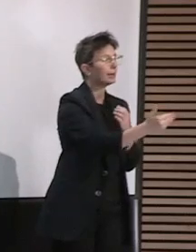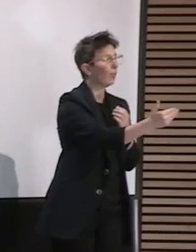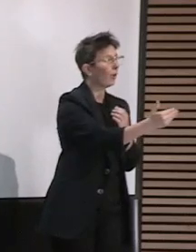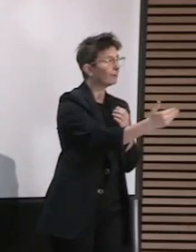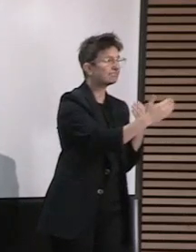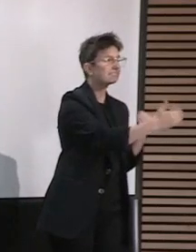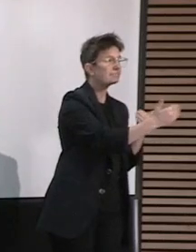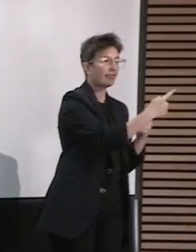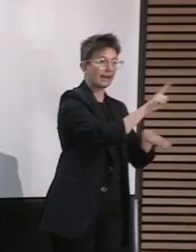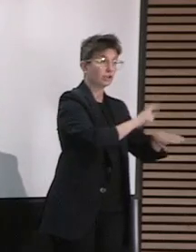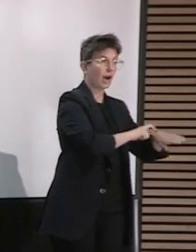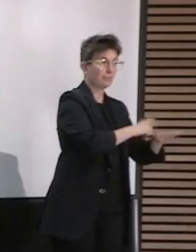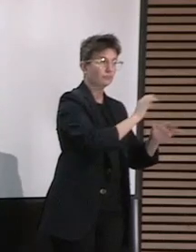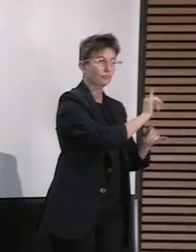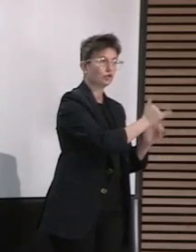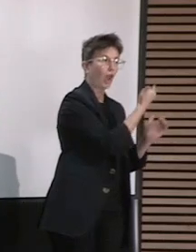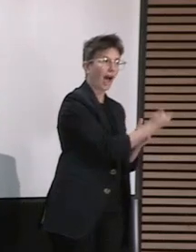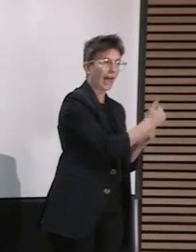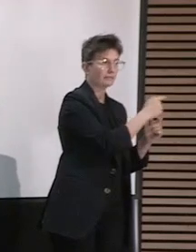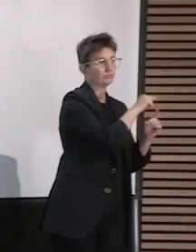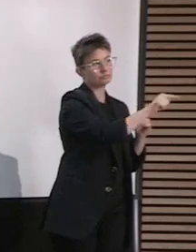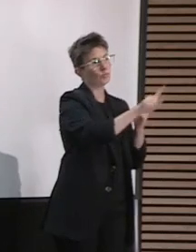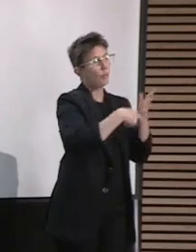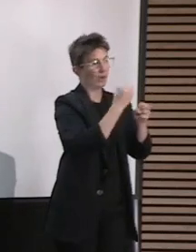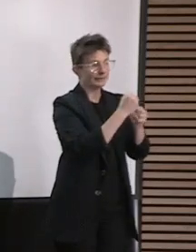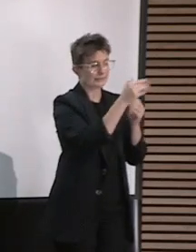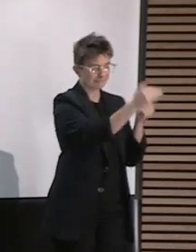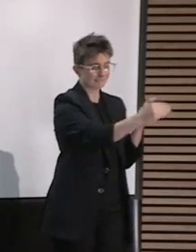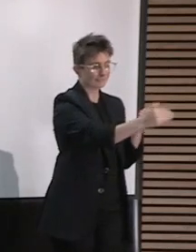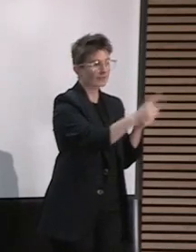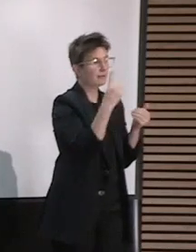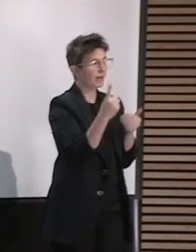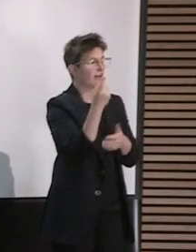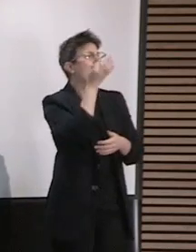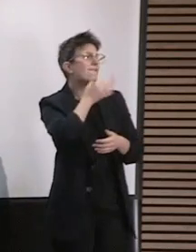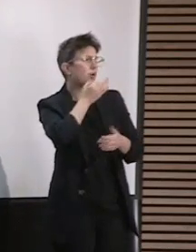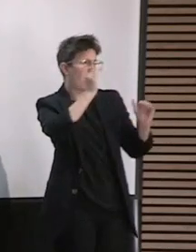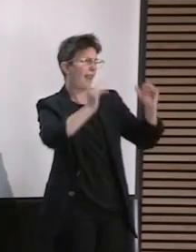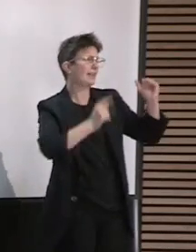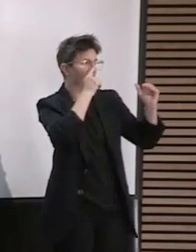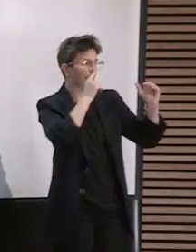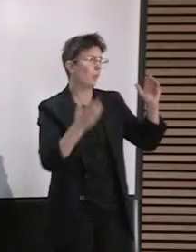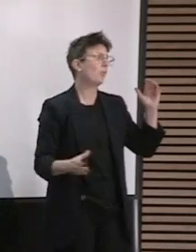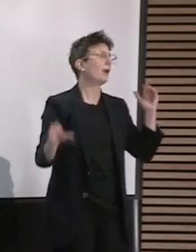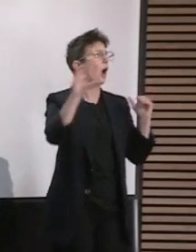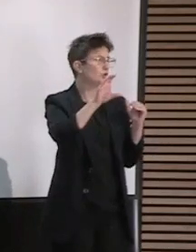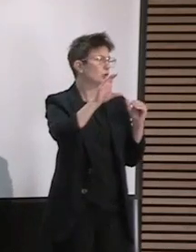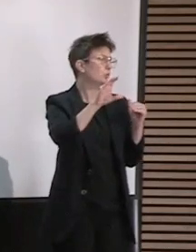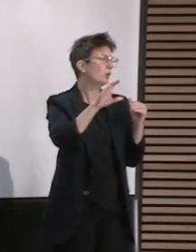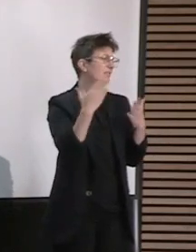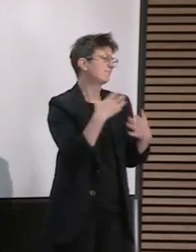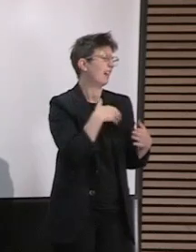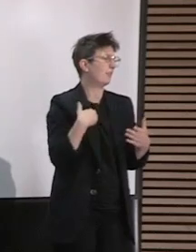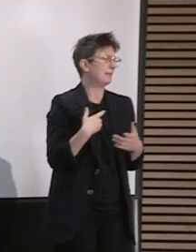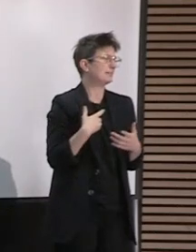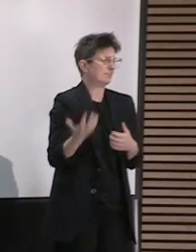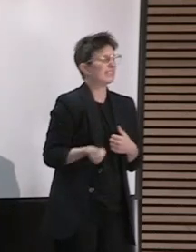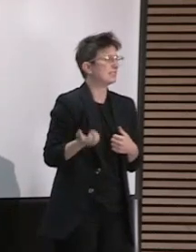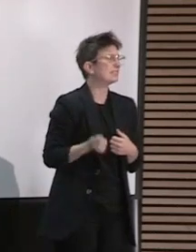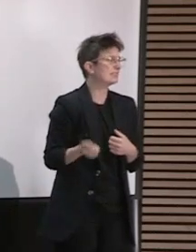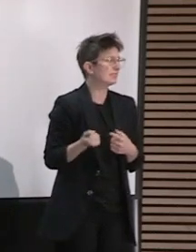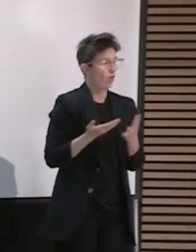nga utu whakaora COVID kua piki